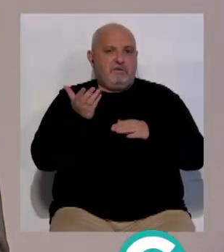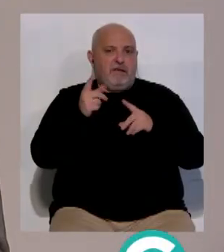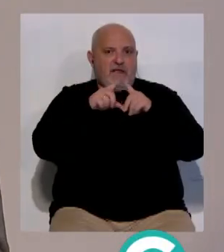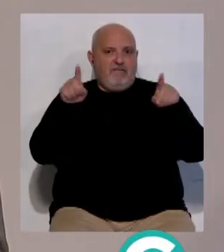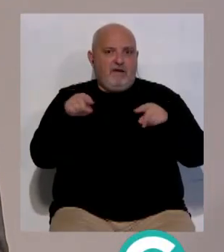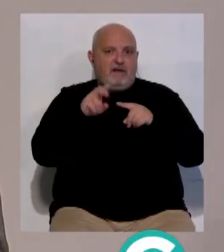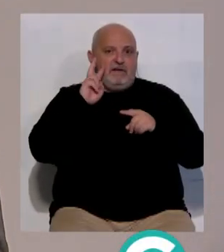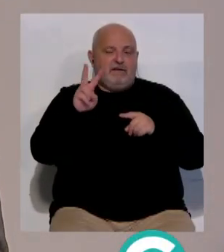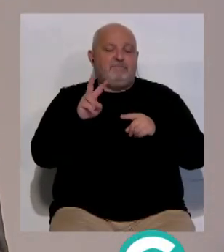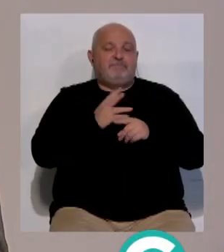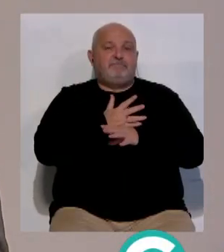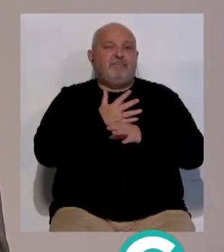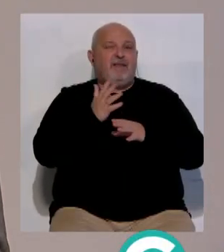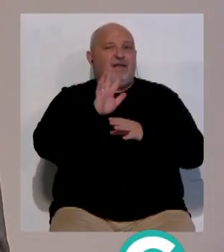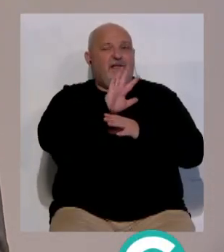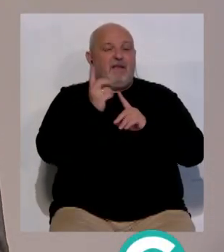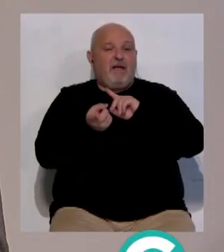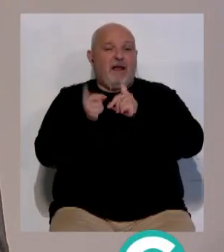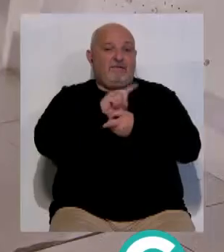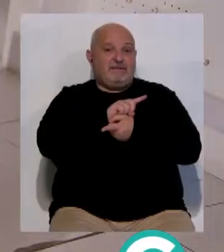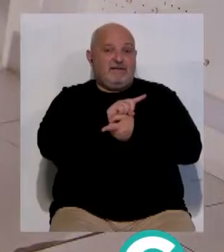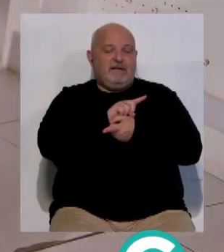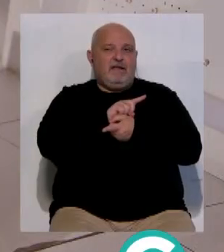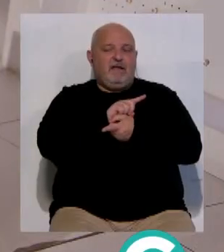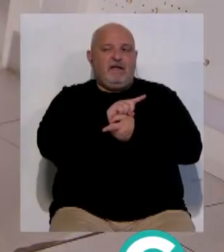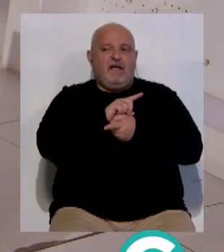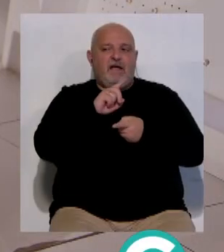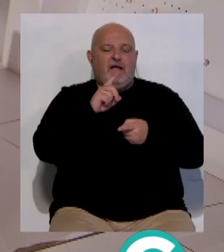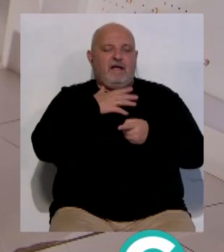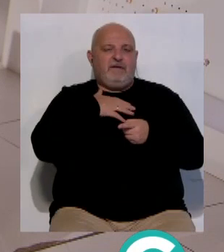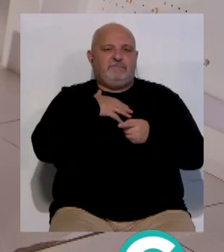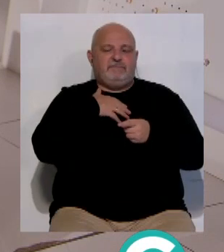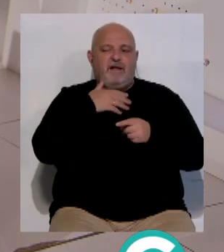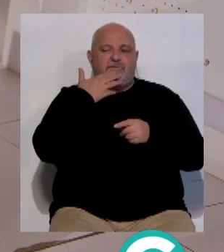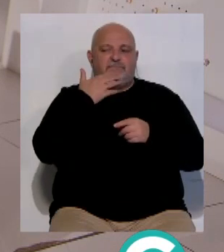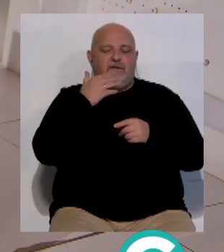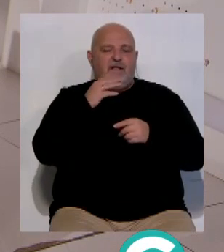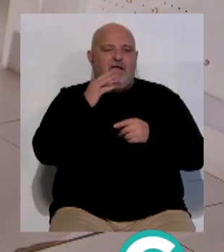pero es que si la jugada hubiera sido al revés no no no es que hace un boquete como